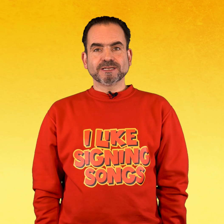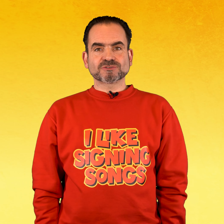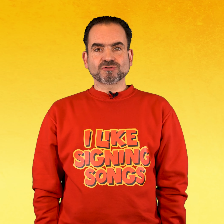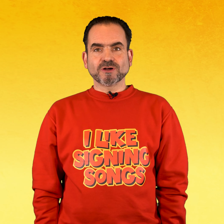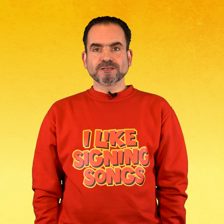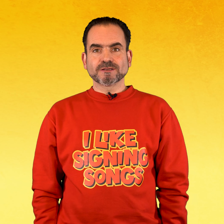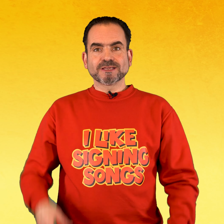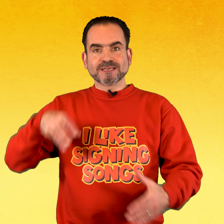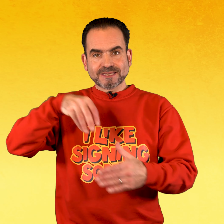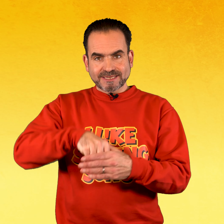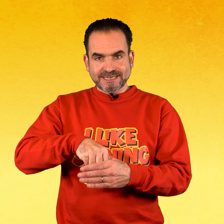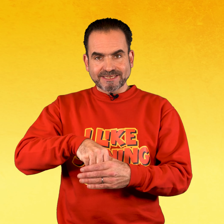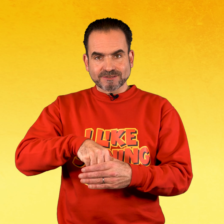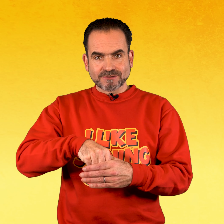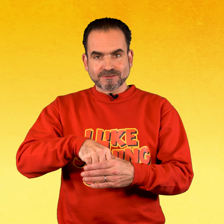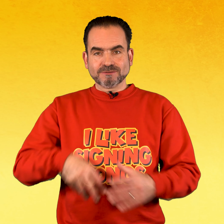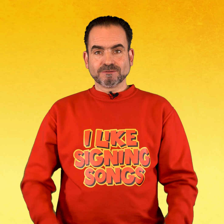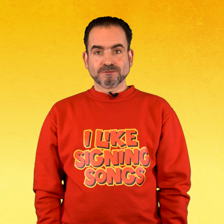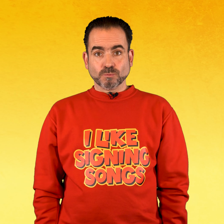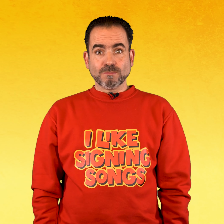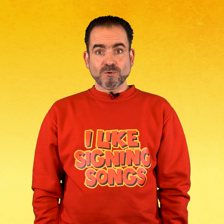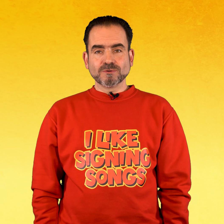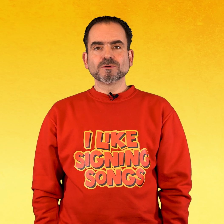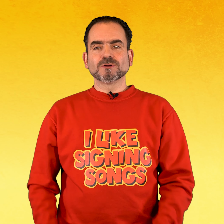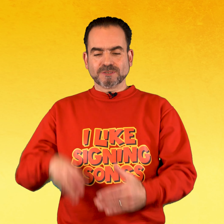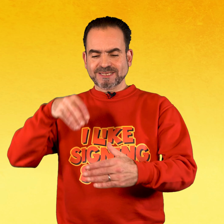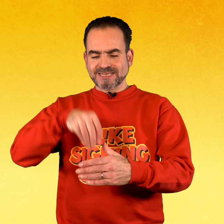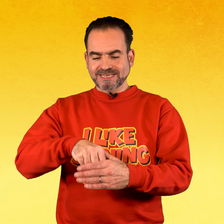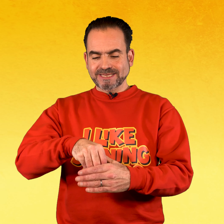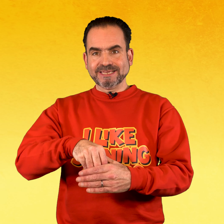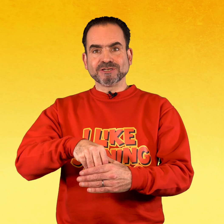Let's try in one more 'In'